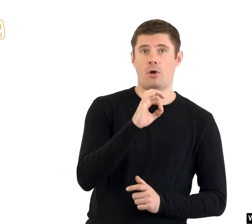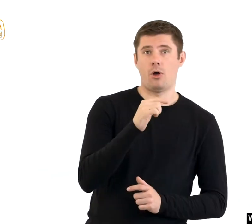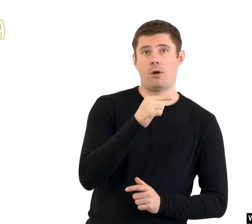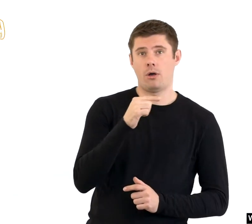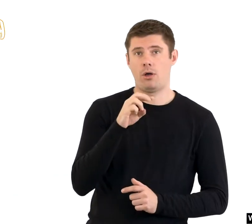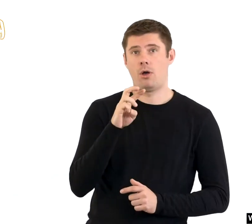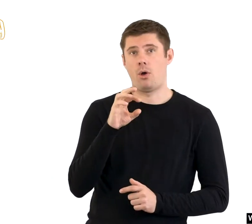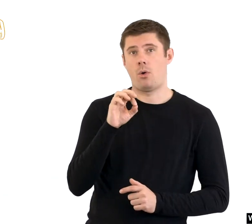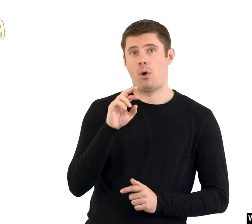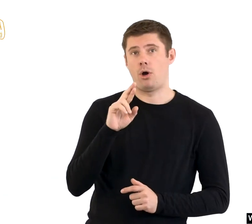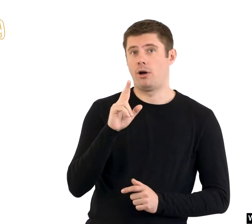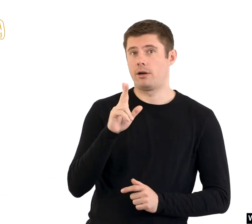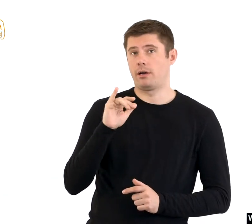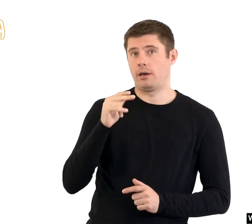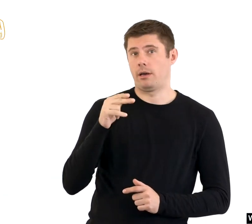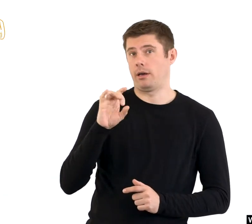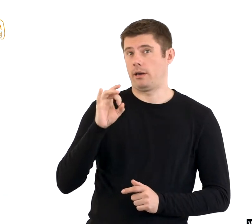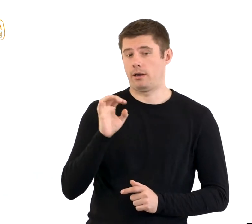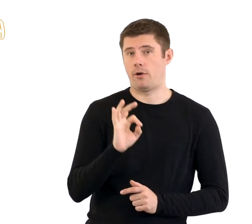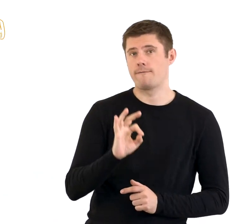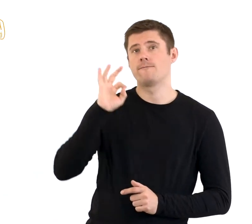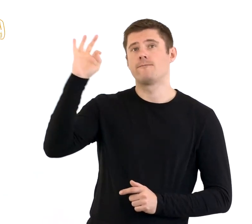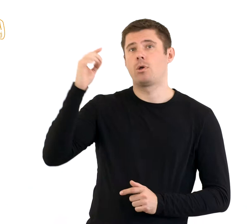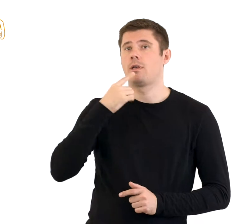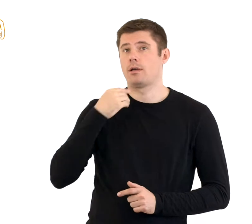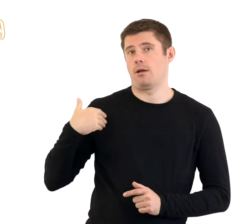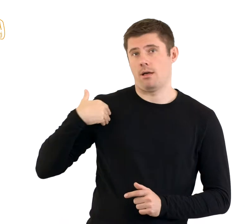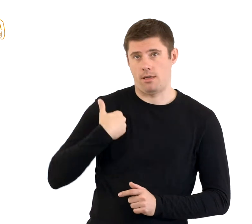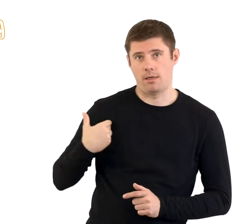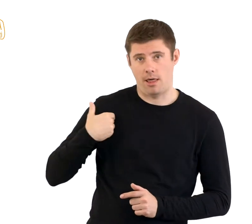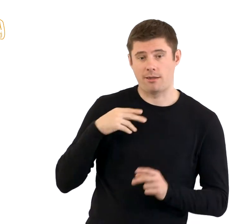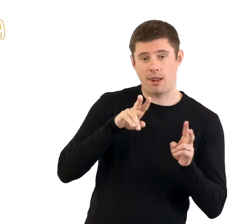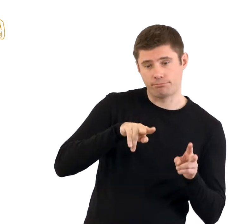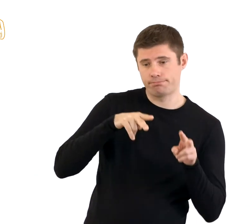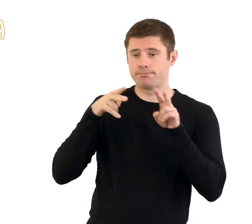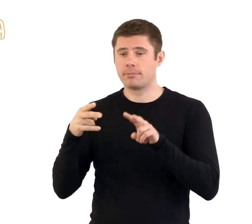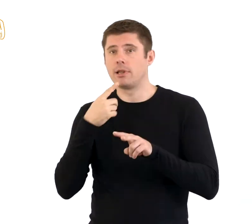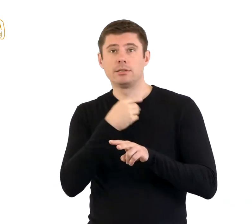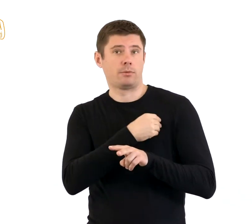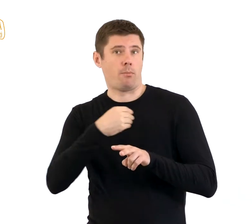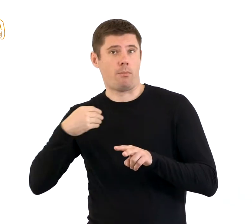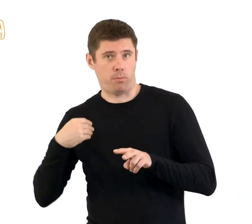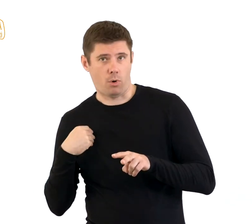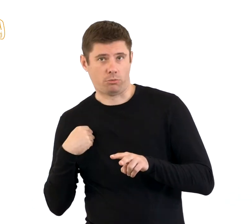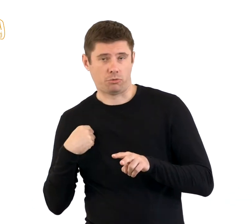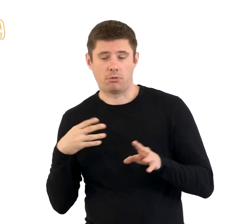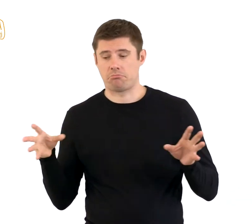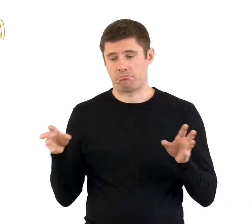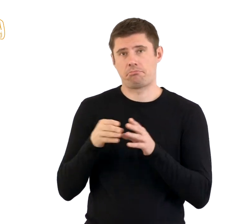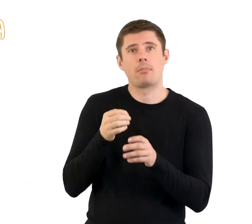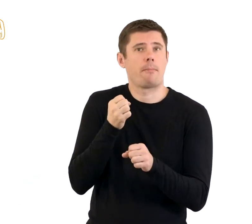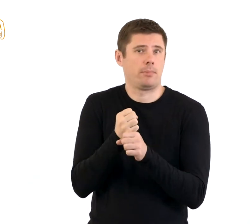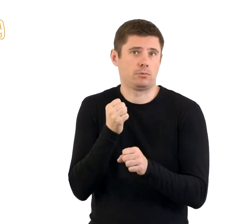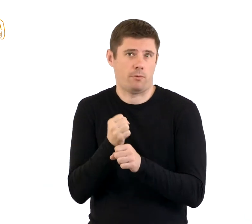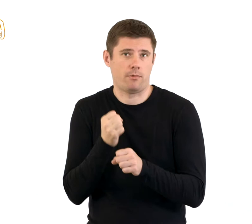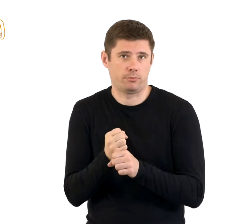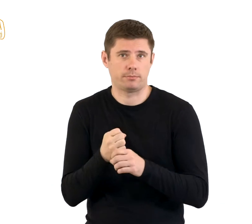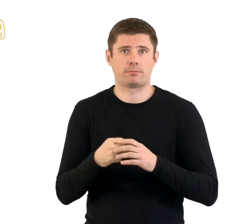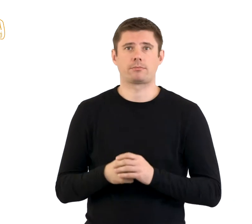Coworking (co-working, z ang. pracować razem)